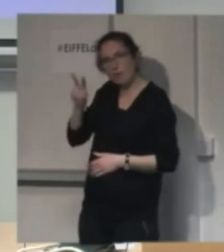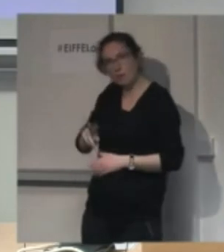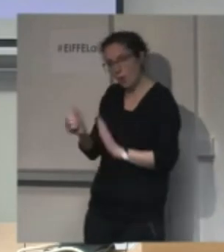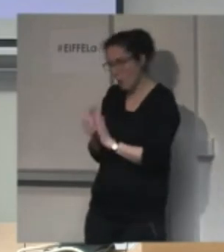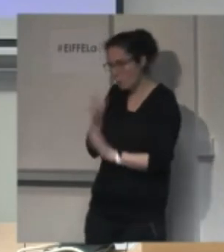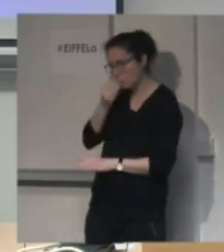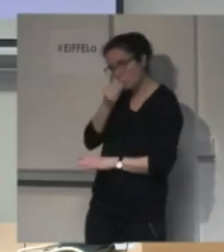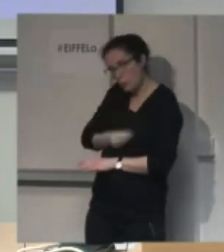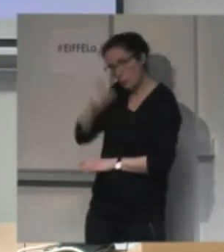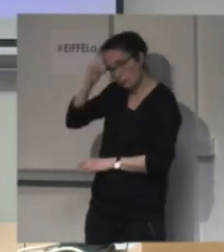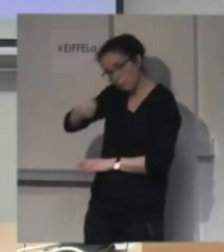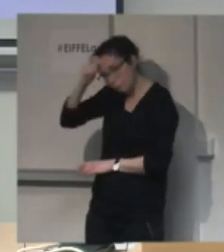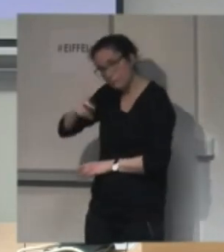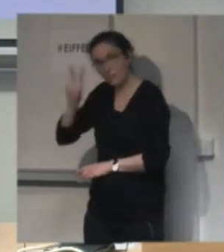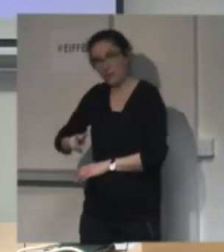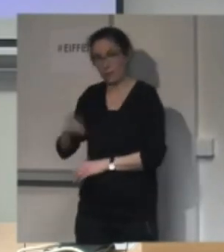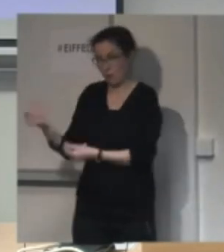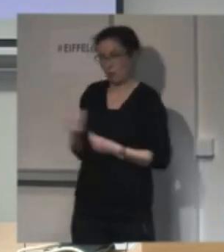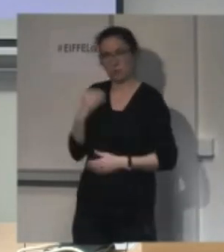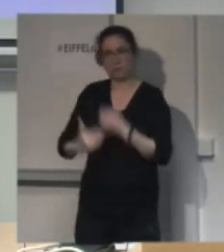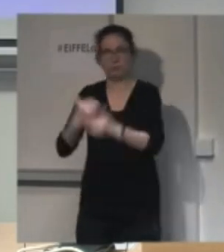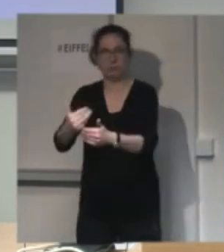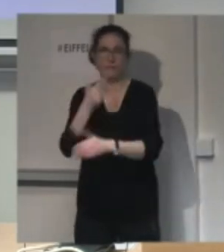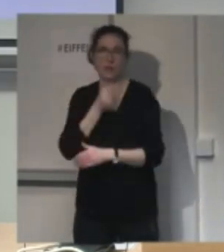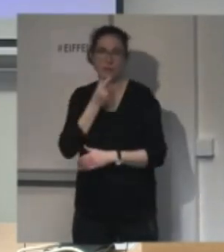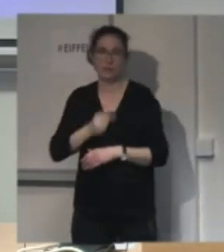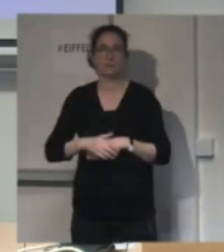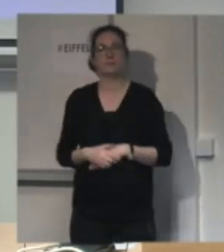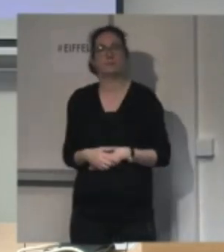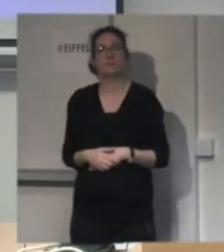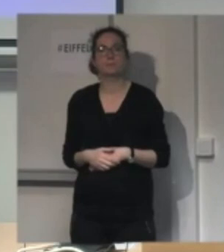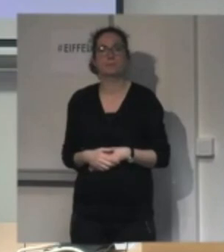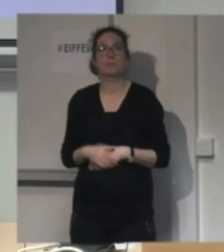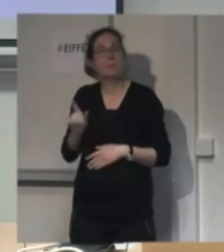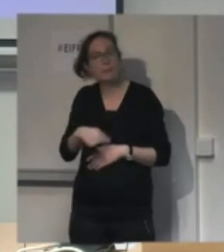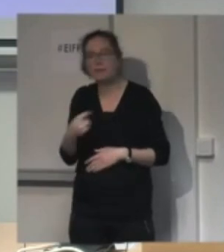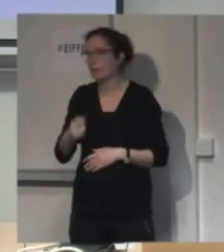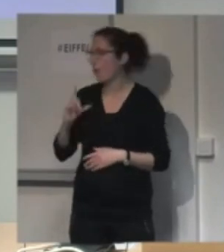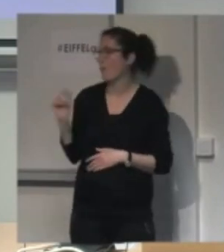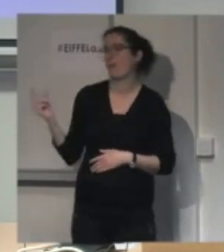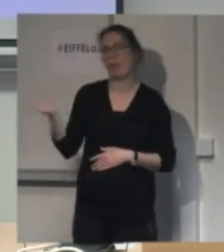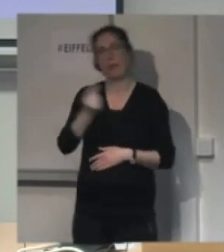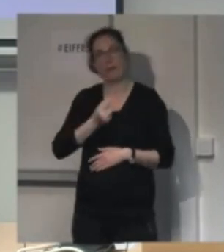Mais elles jouent complètement le jeu et ça permet d'avancer. Et puis évidemment, avec les partenaires, sur l'accessibilité,